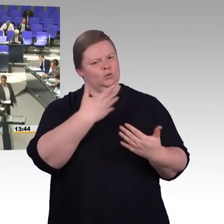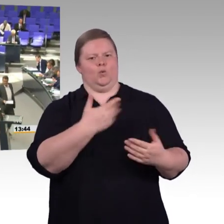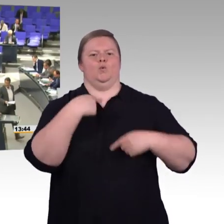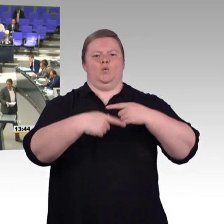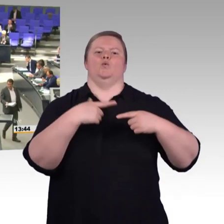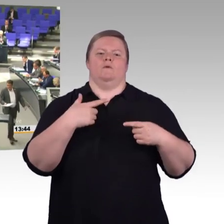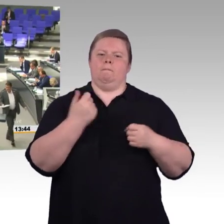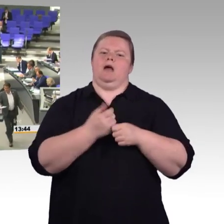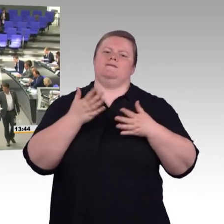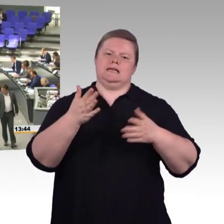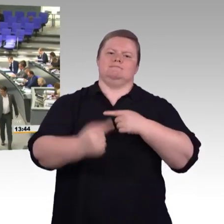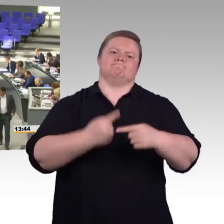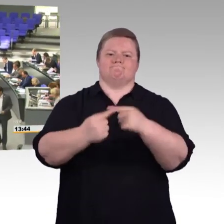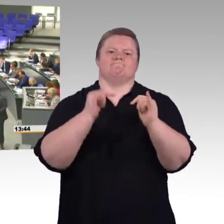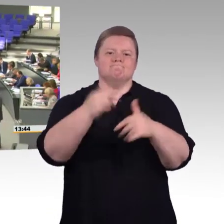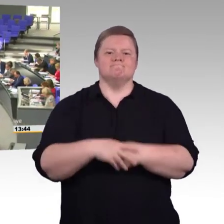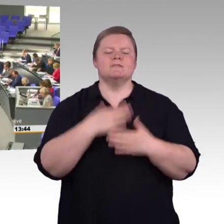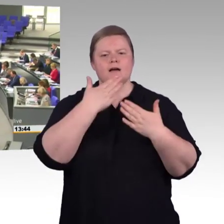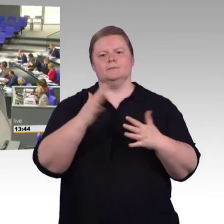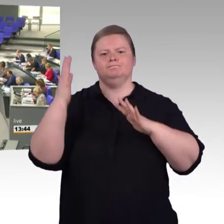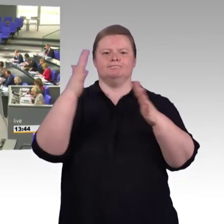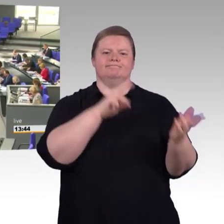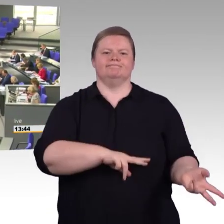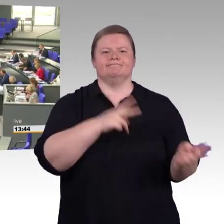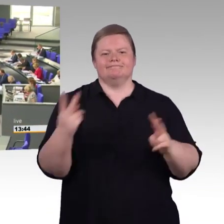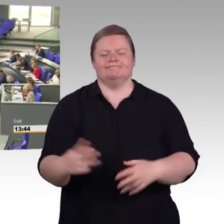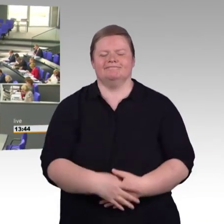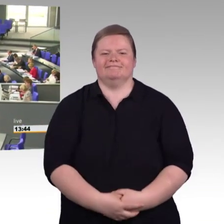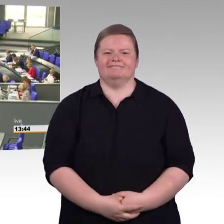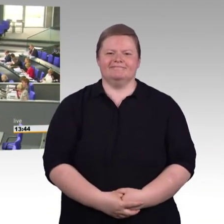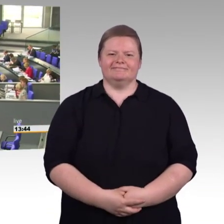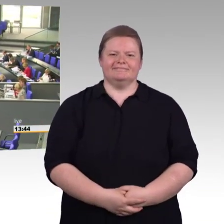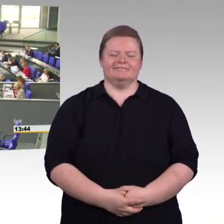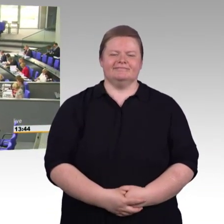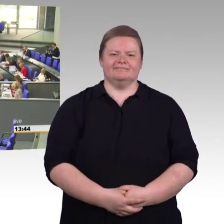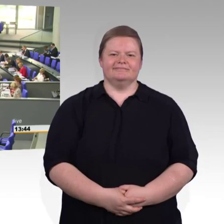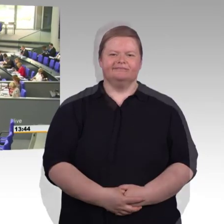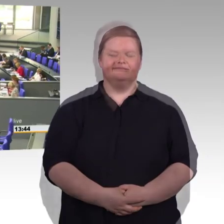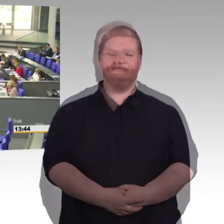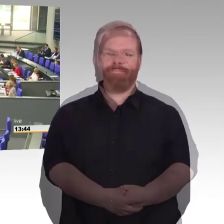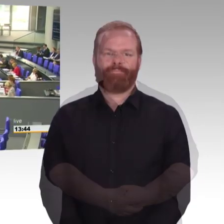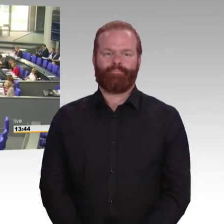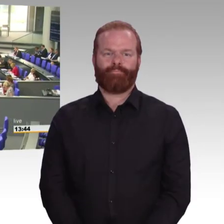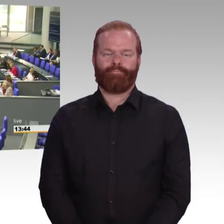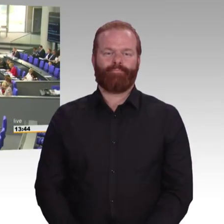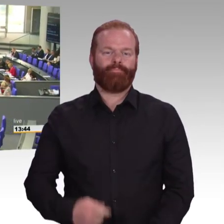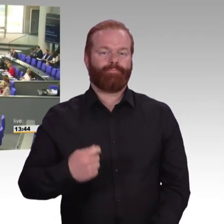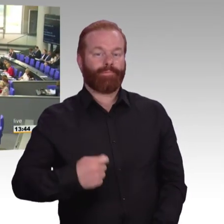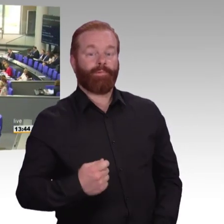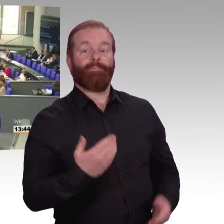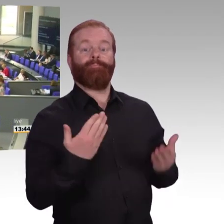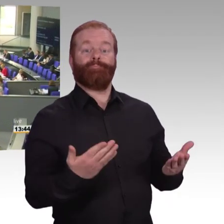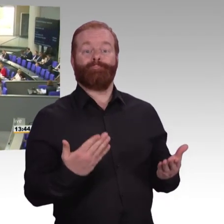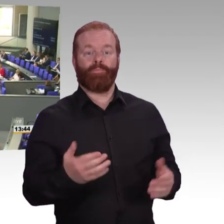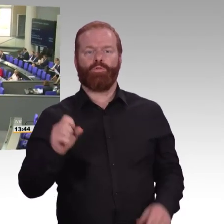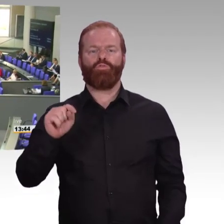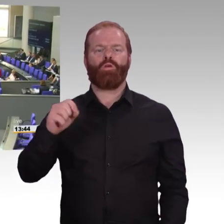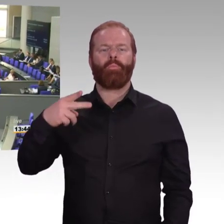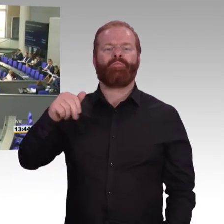(Beifall)